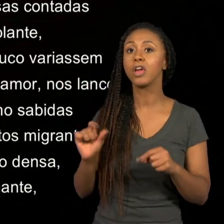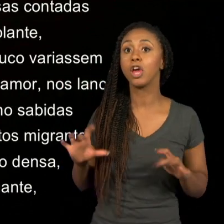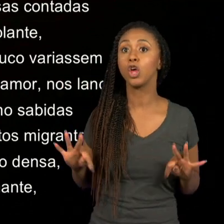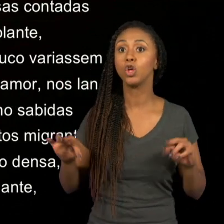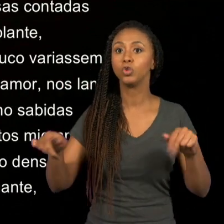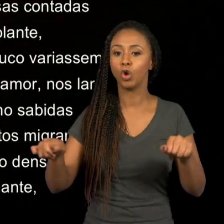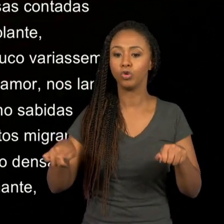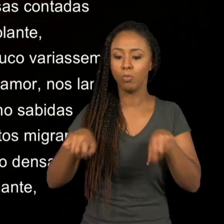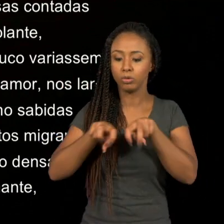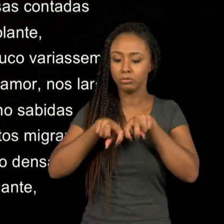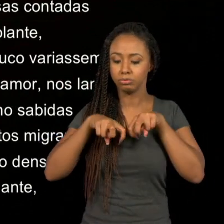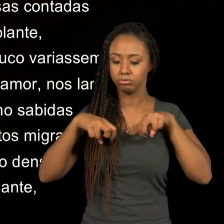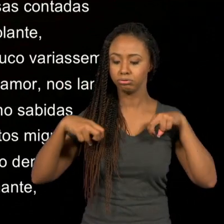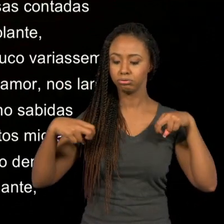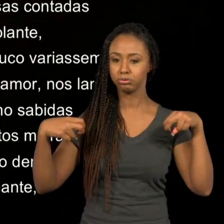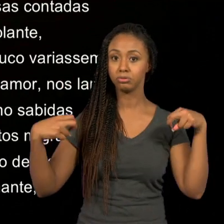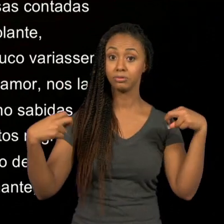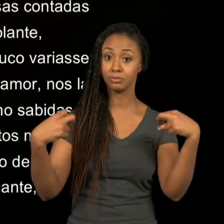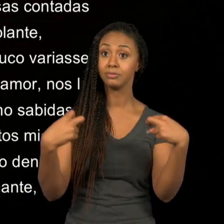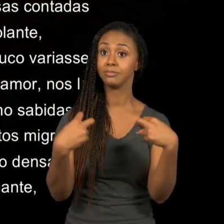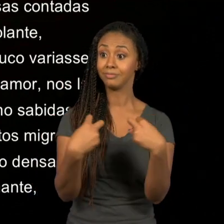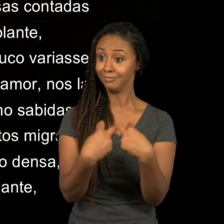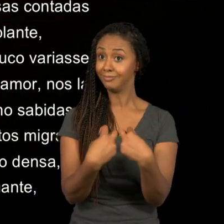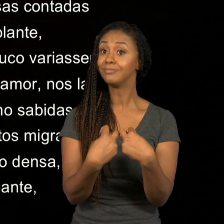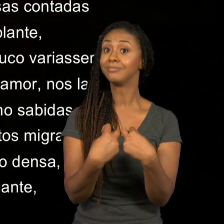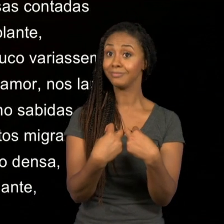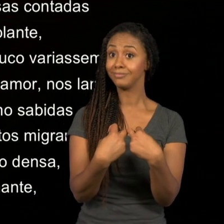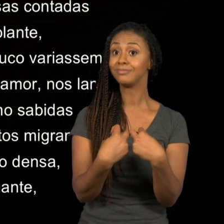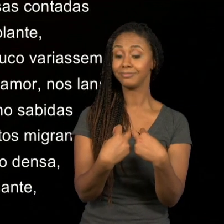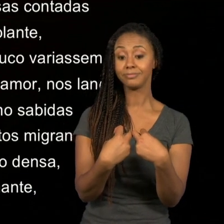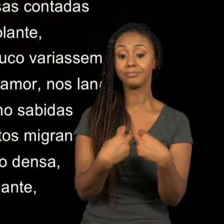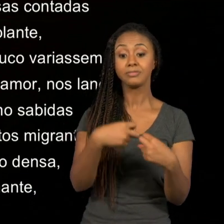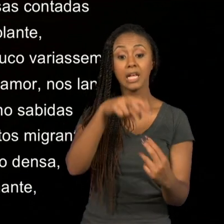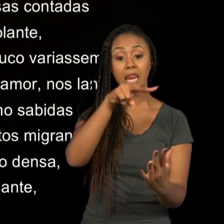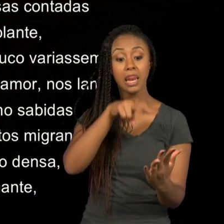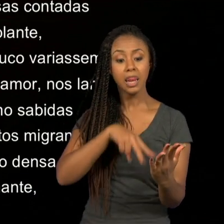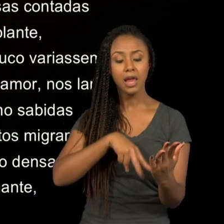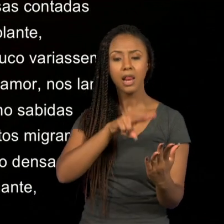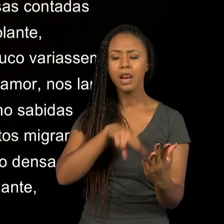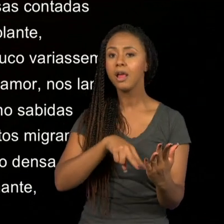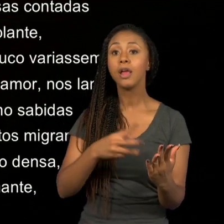VERDADEIRA RODA DE LEITURA PARA OUVIR A LEITURA